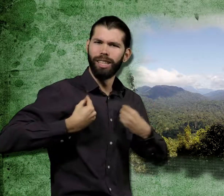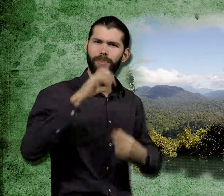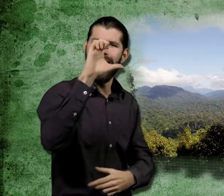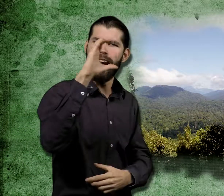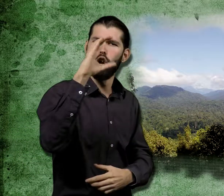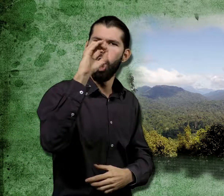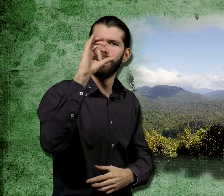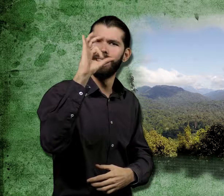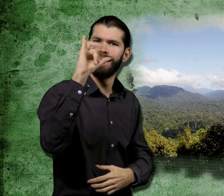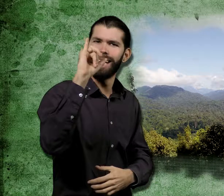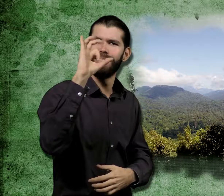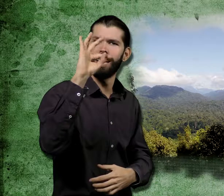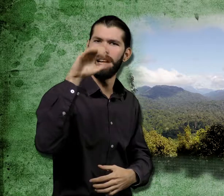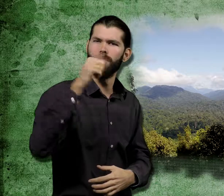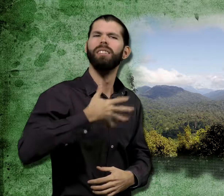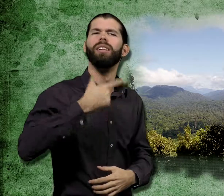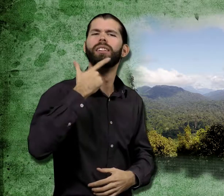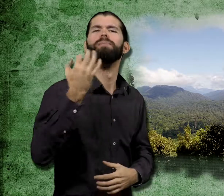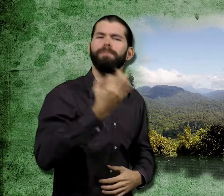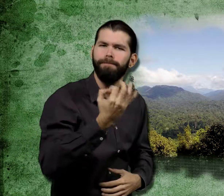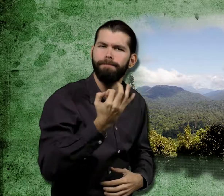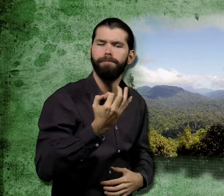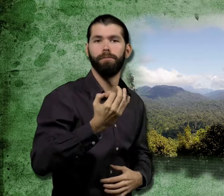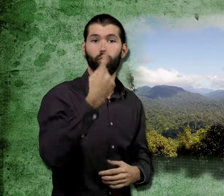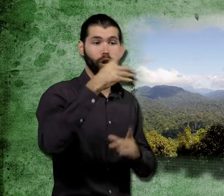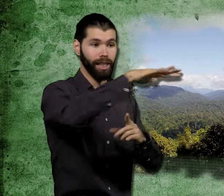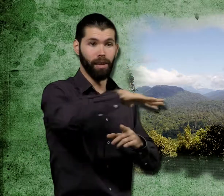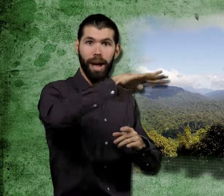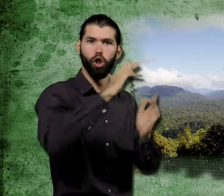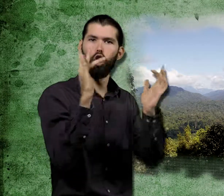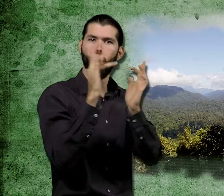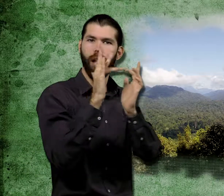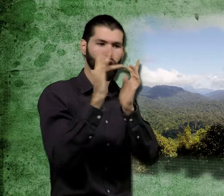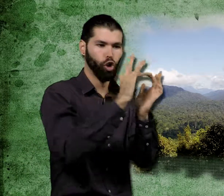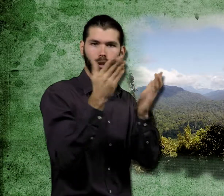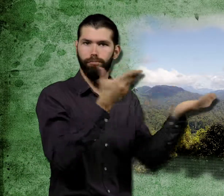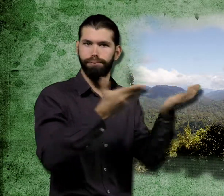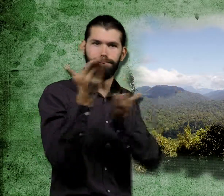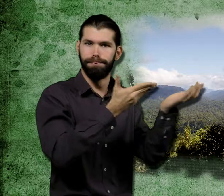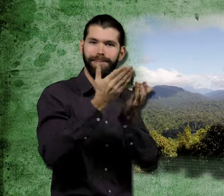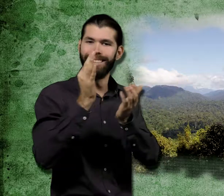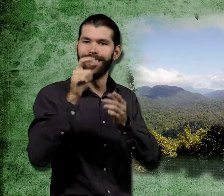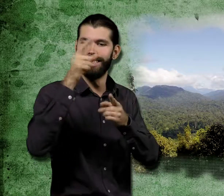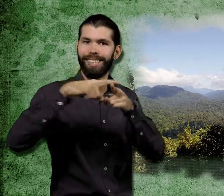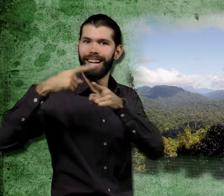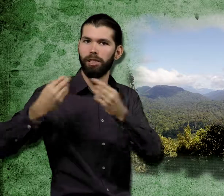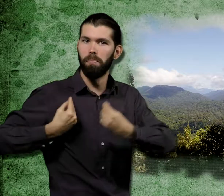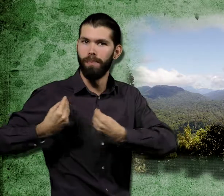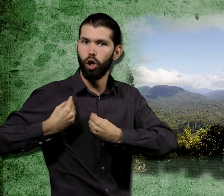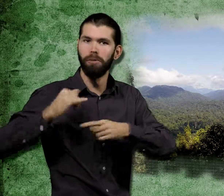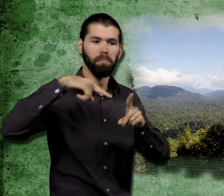S'entén per ecosistema el conjunt de relacions entre els éssers vius i elements físics